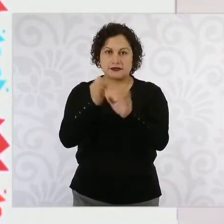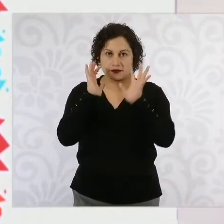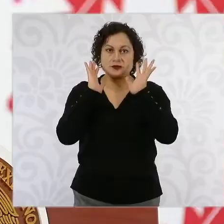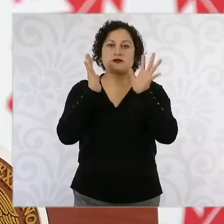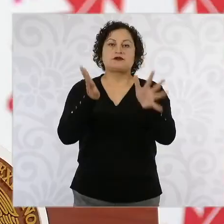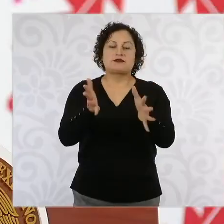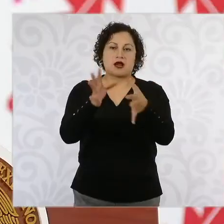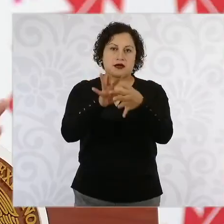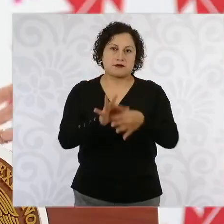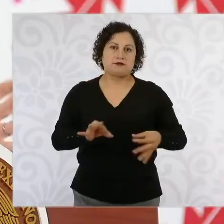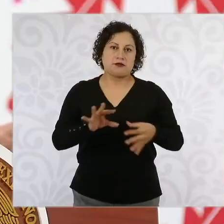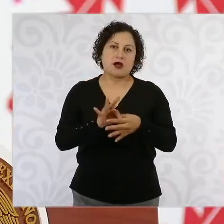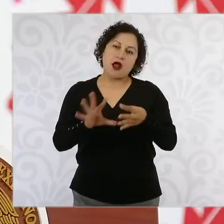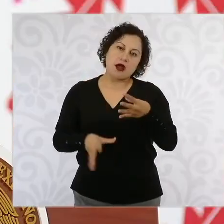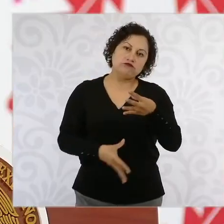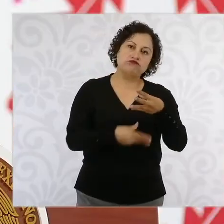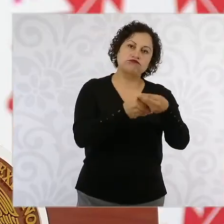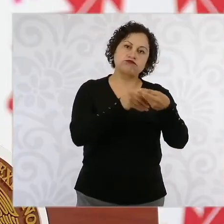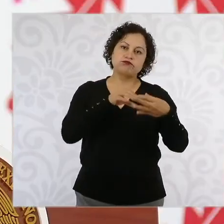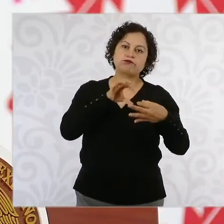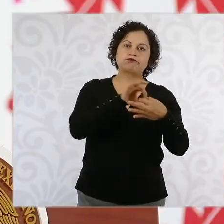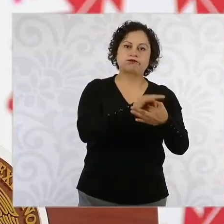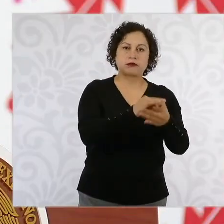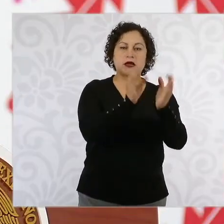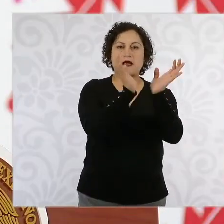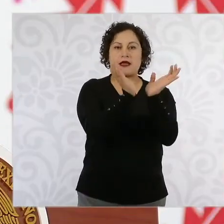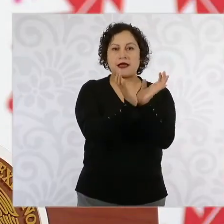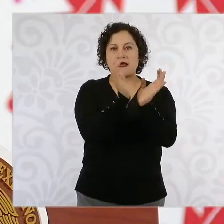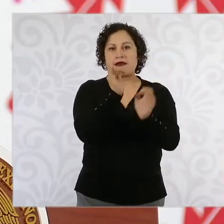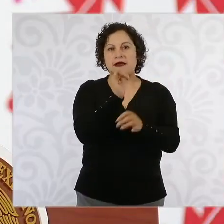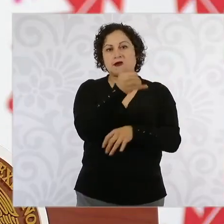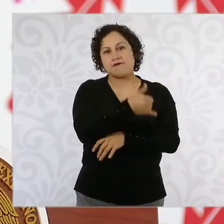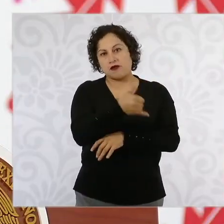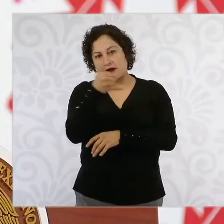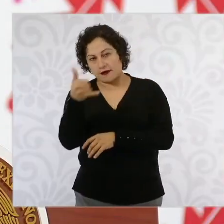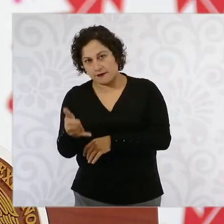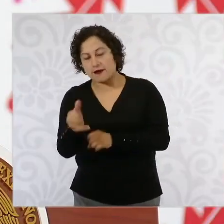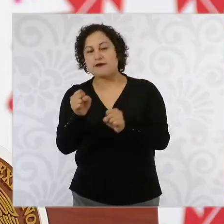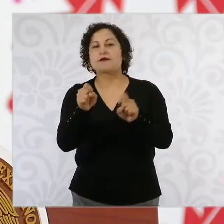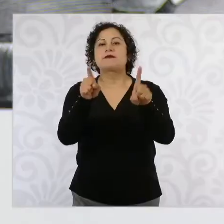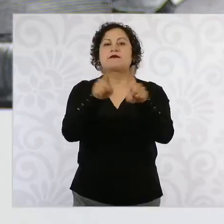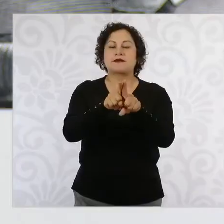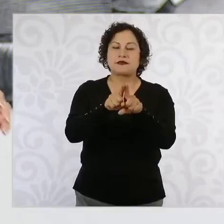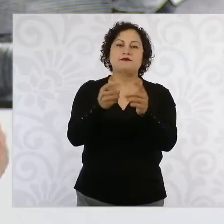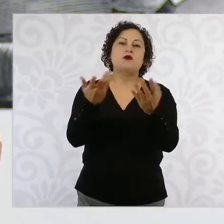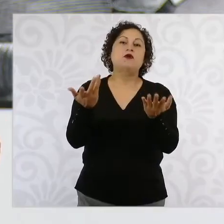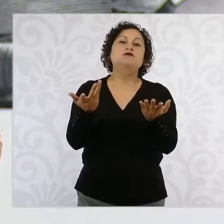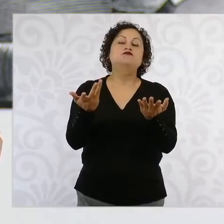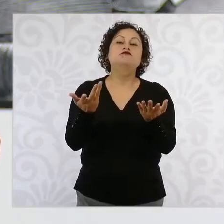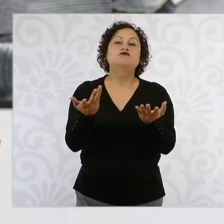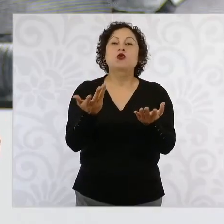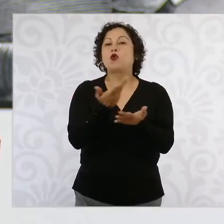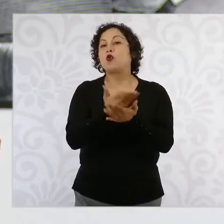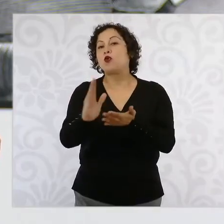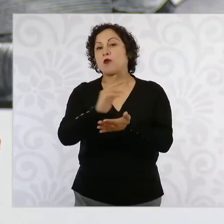y el ahorro de las y los trabajadores y aparte el programa de vivienda para los no derecho habientes